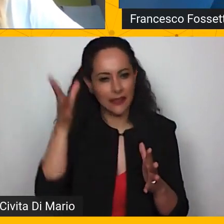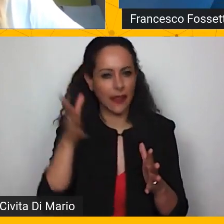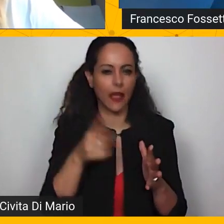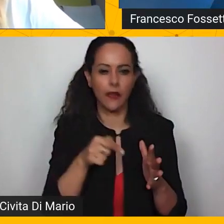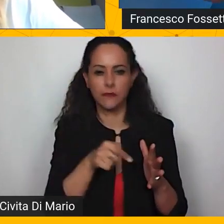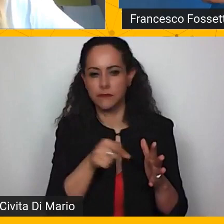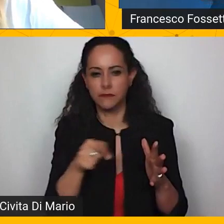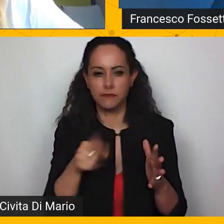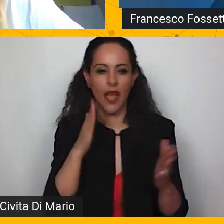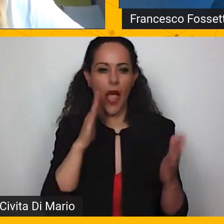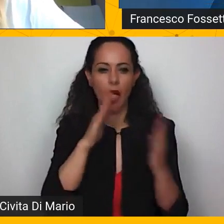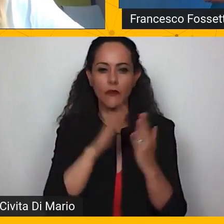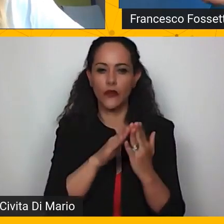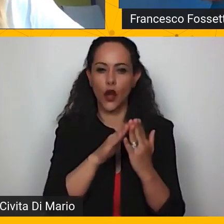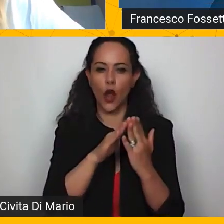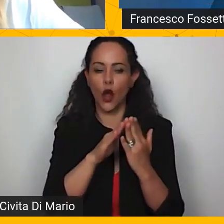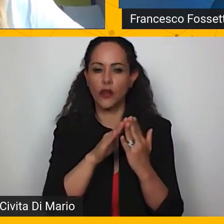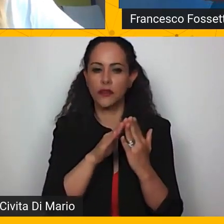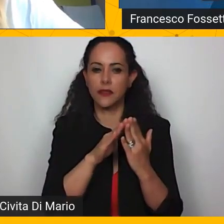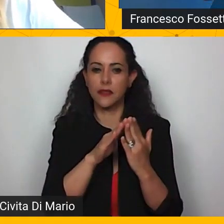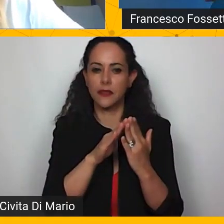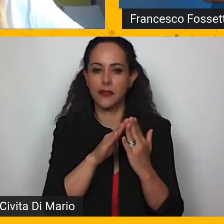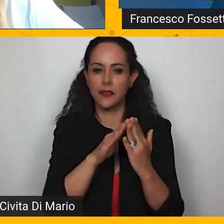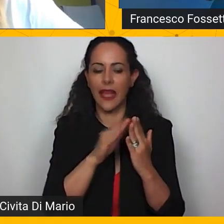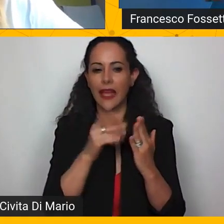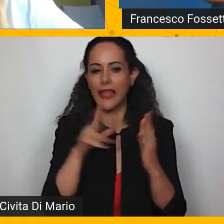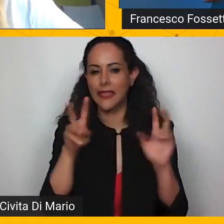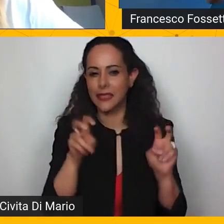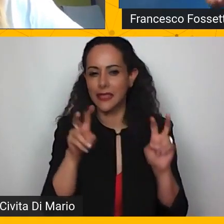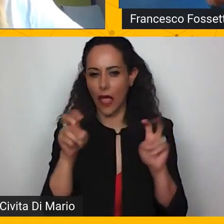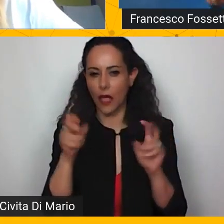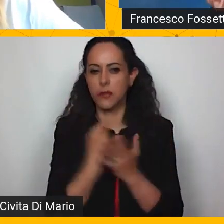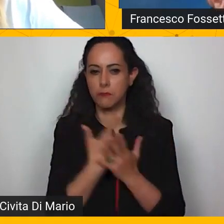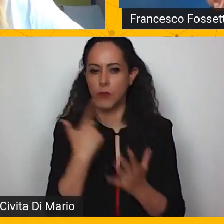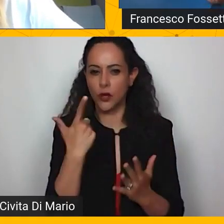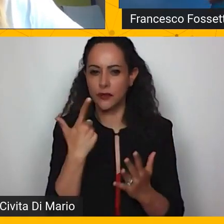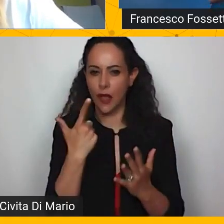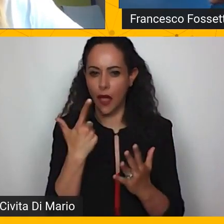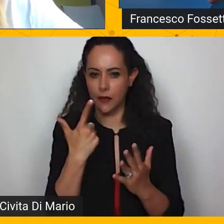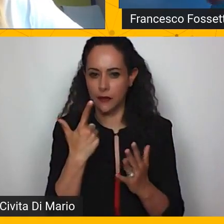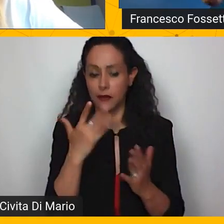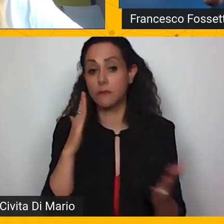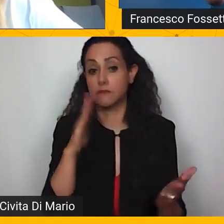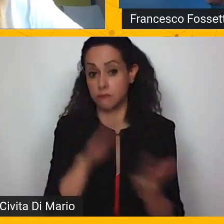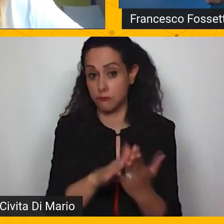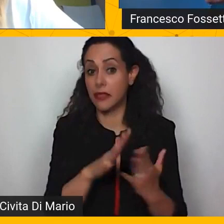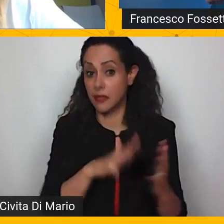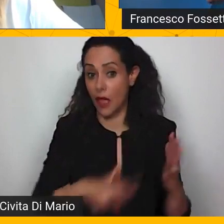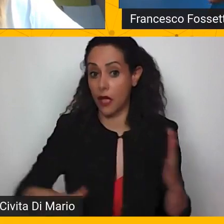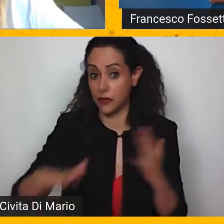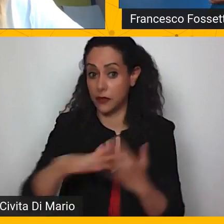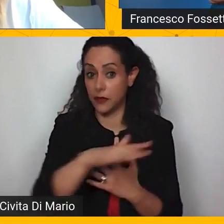quella volontà appunto di eh affrontare e declinare tematiche anche importanti e